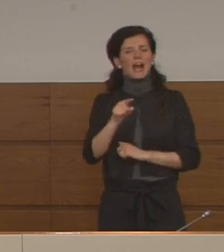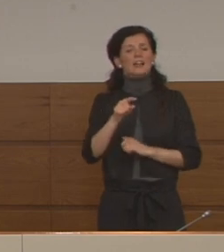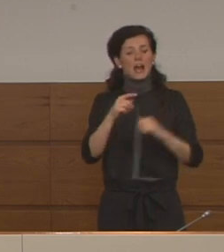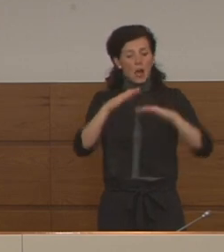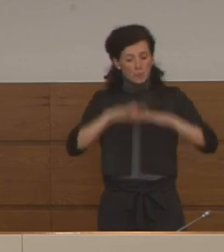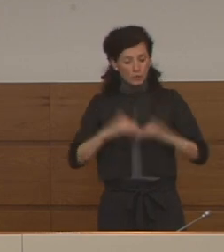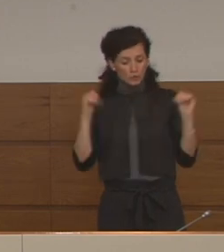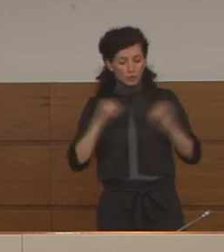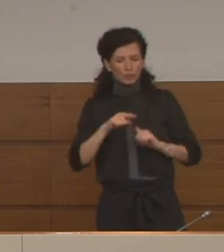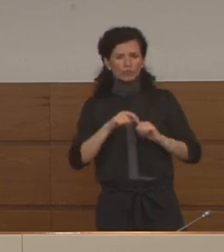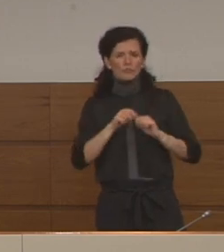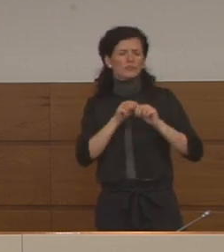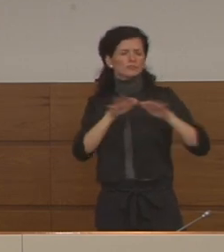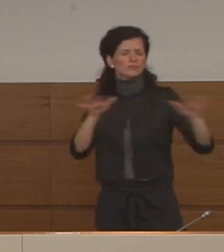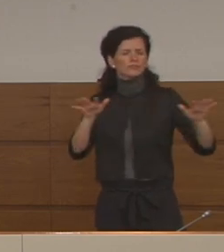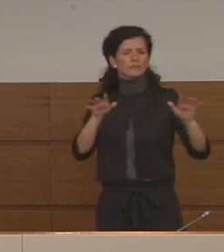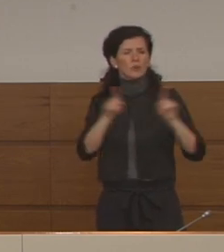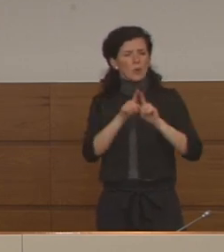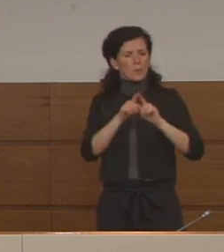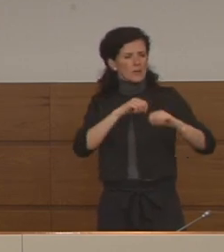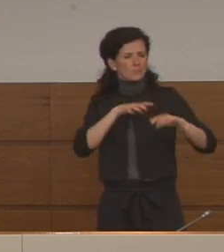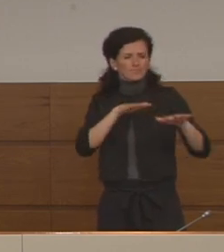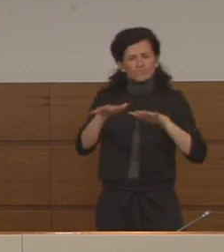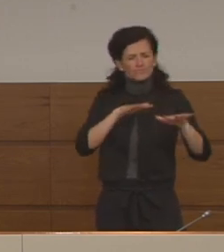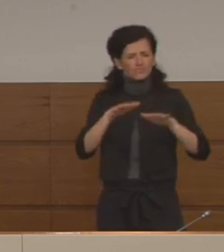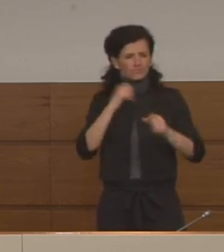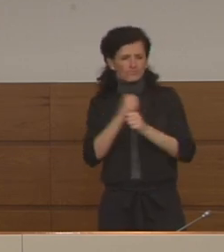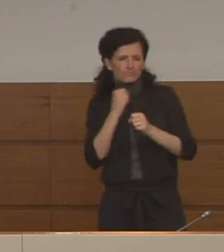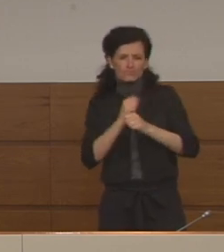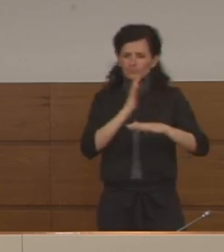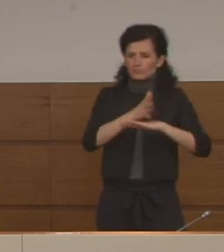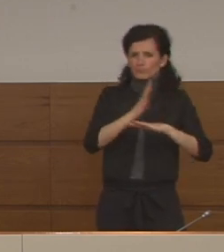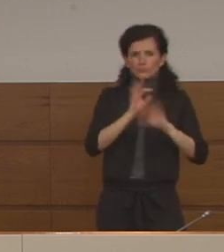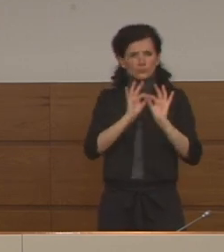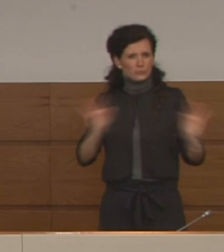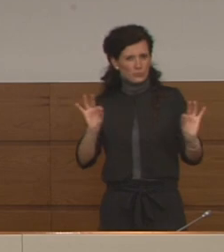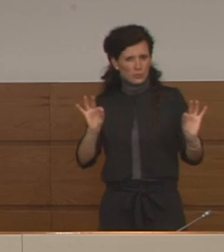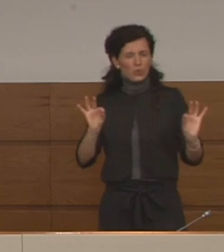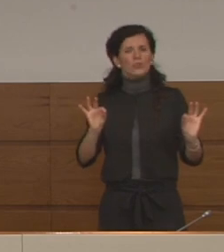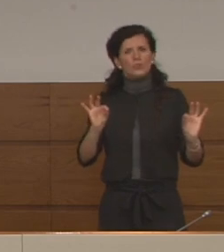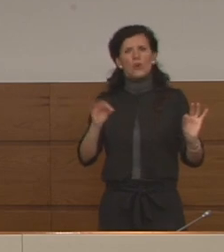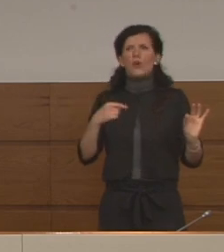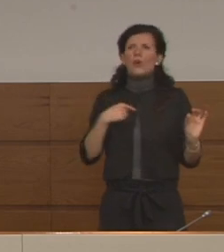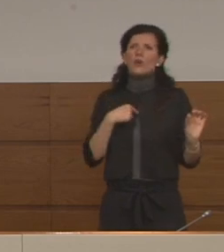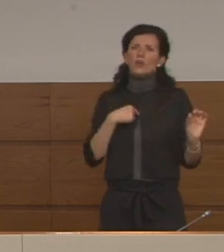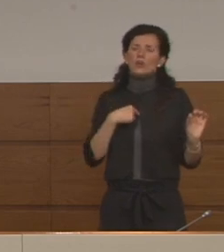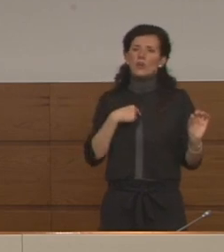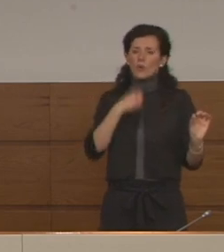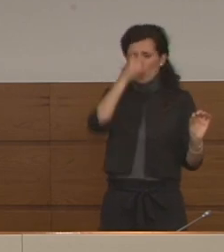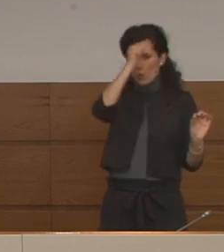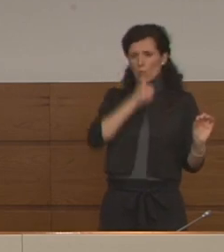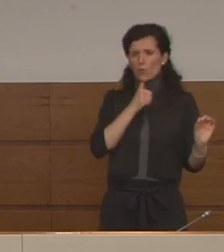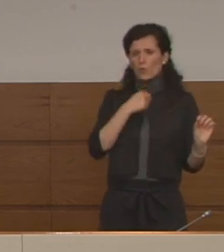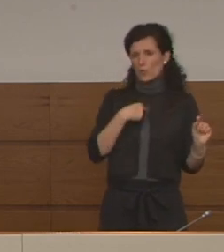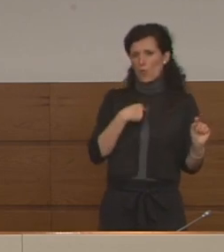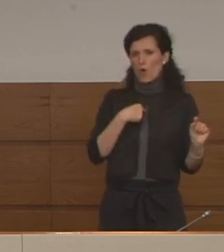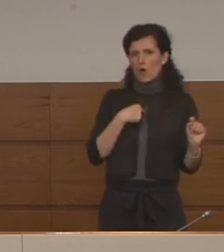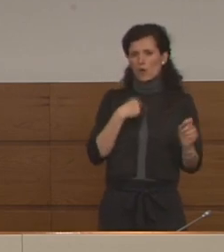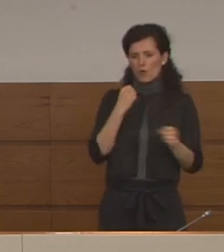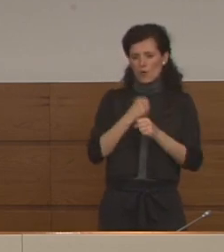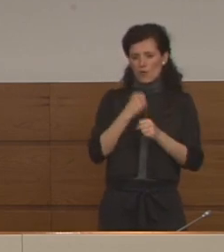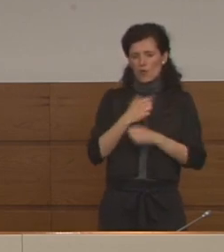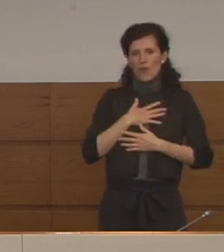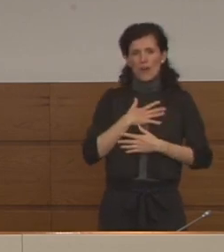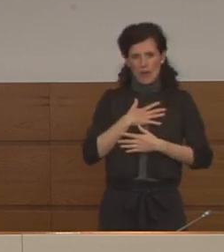Io vi definirei, da vecchio neurologo del Policlinico Gemelli, la corteccia